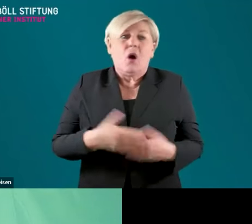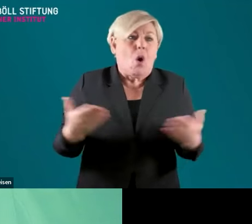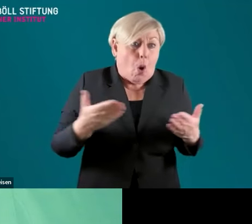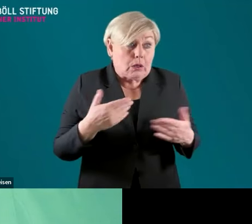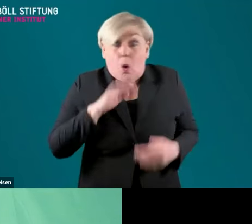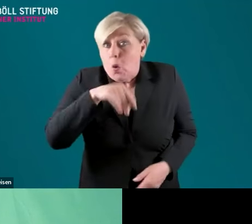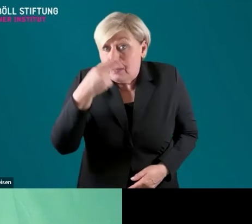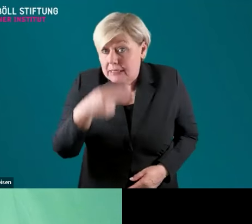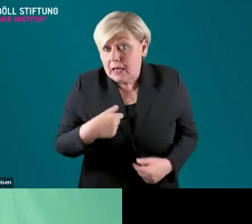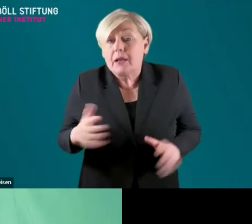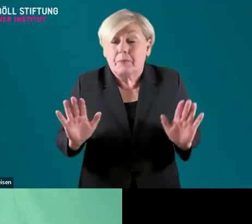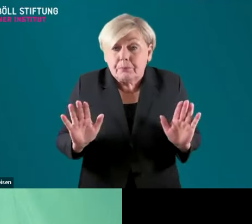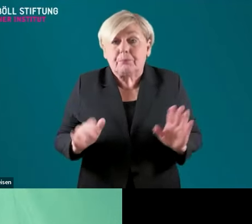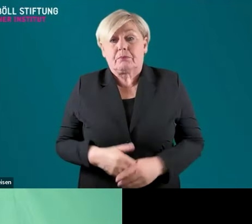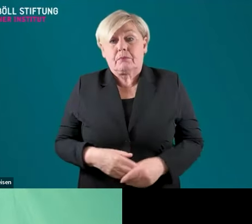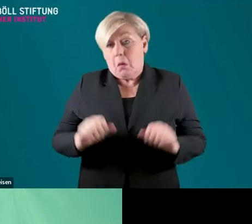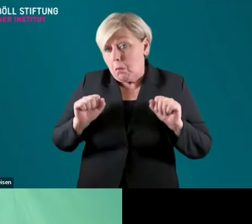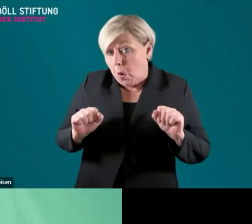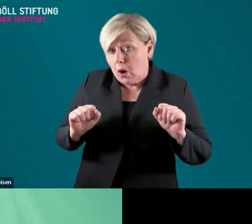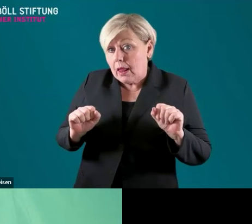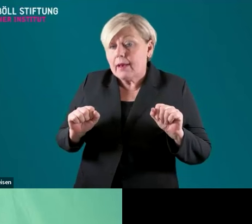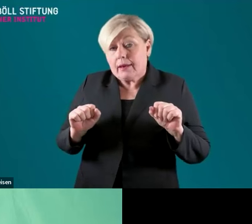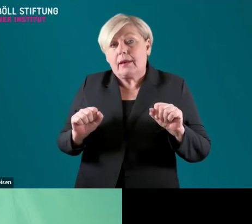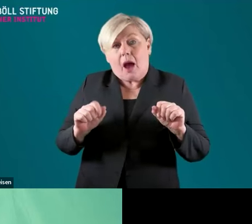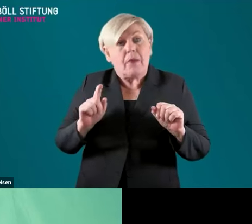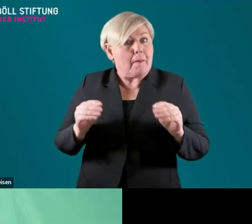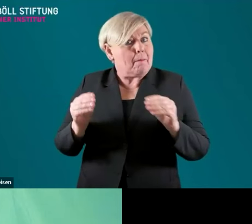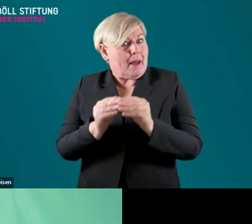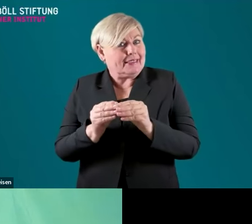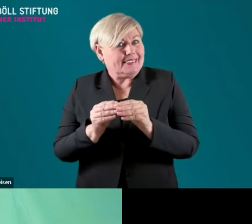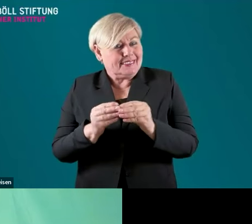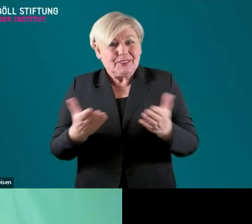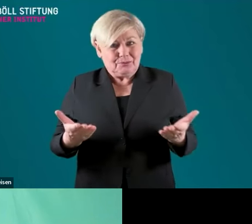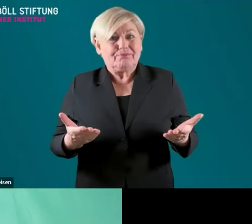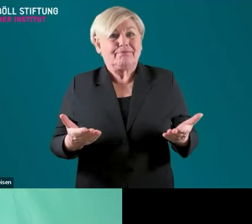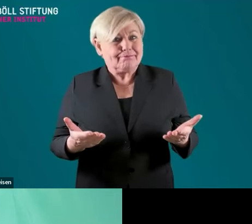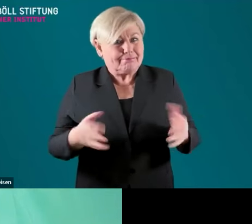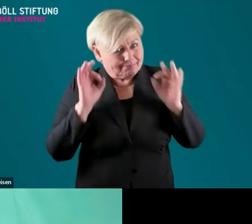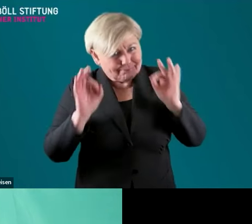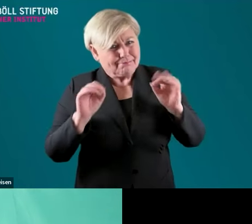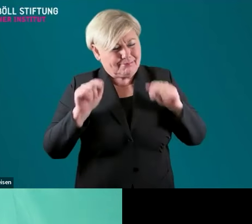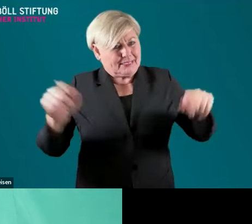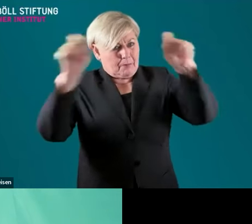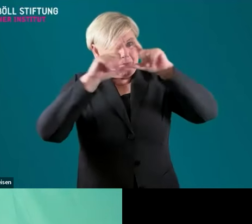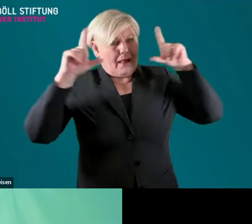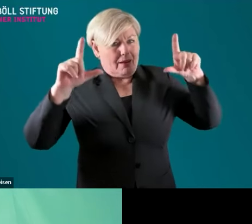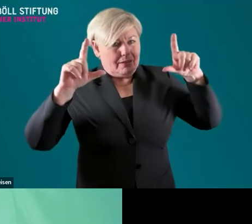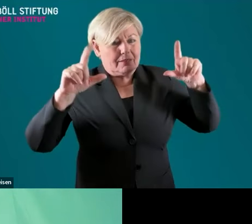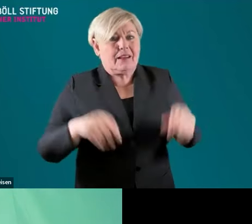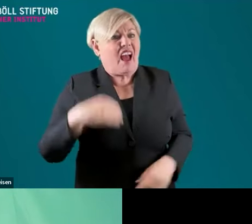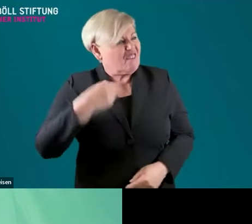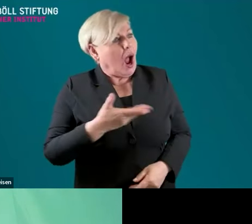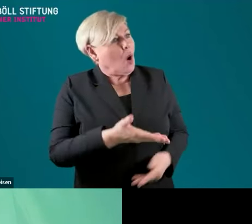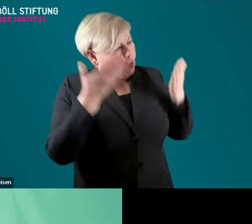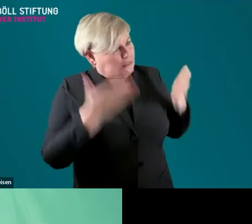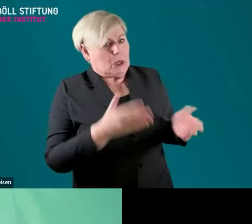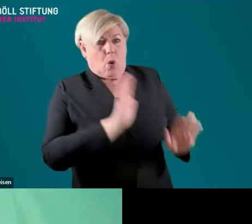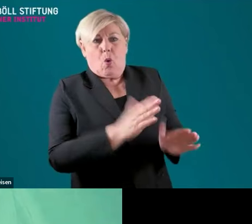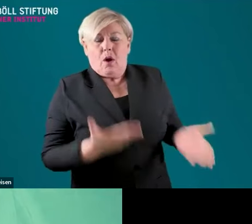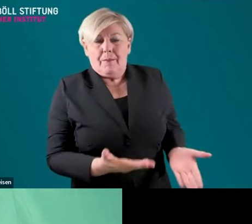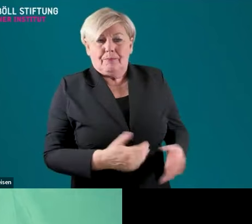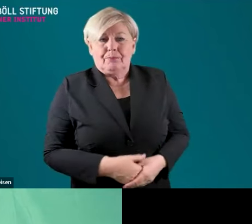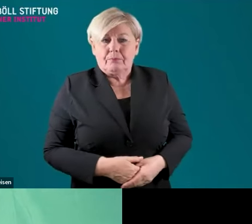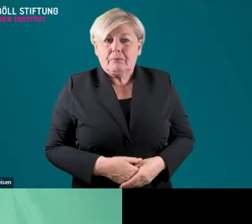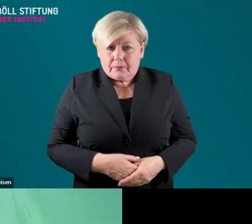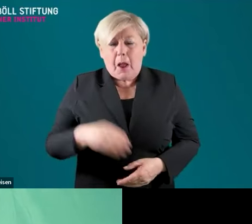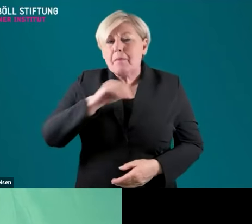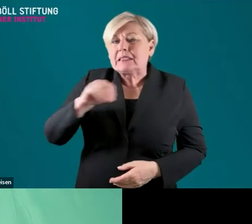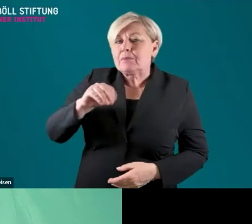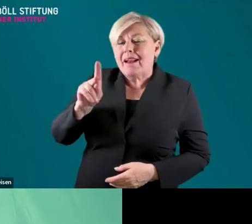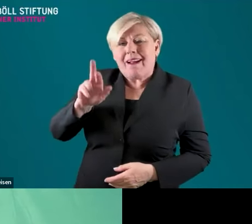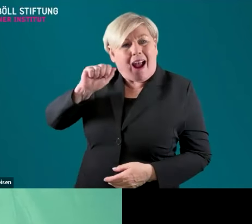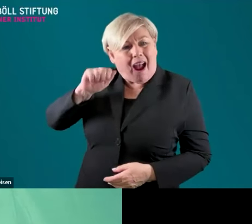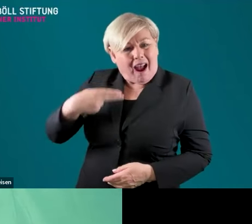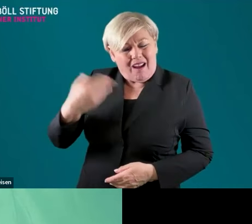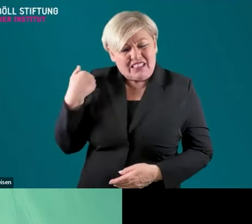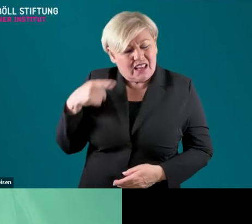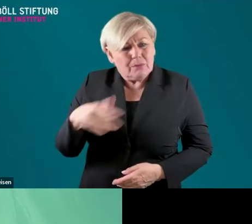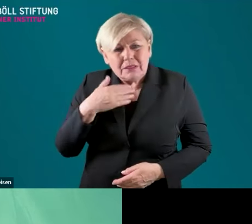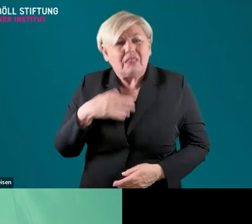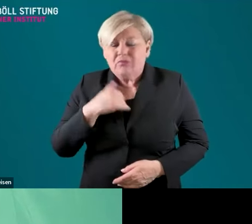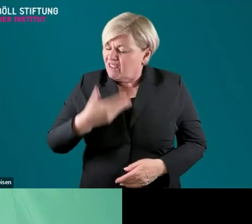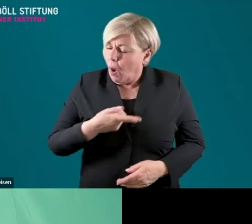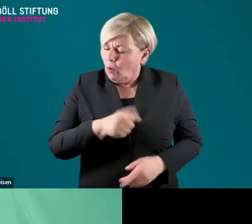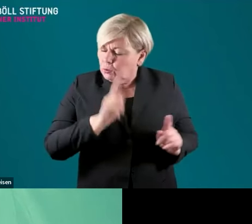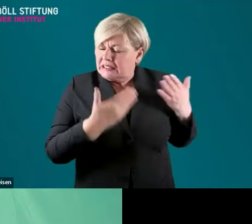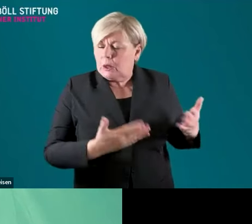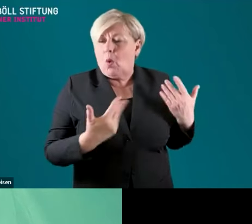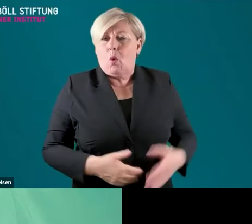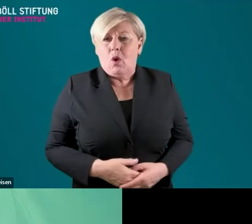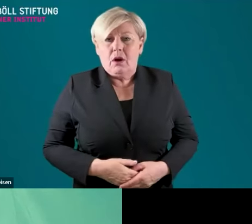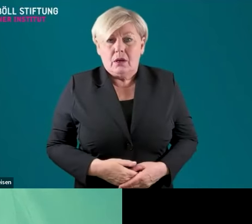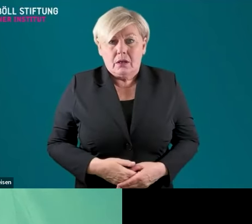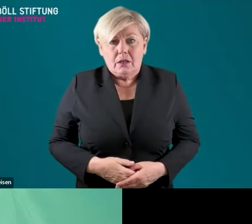Das kann ja auch gut sein. Aber es passt natürlich super. Das ist genau dieses Bild von, wie Frauen zu sein haben. Also genau das, was Maximilian Krah da erzählt hat, wie Frauen zu sein haben.